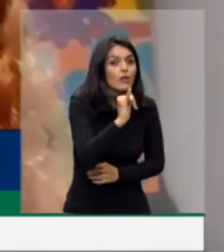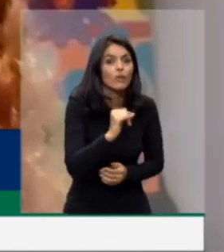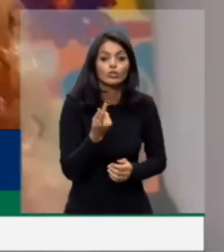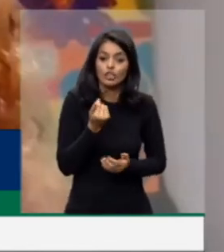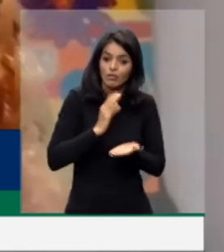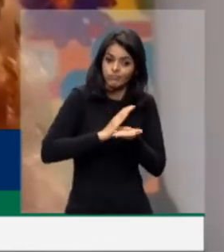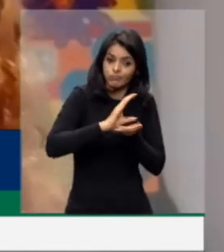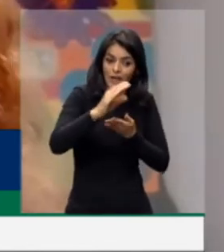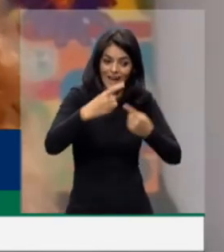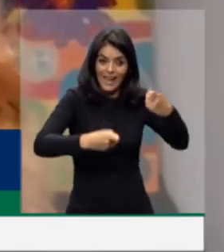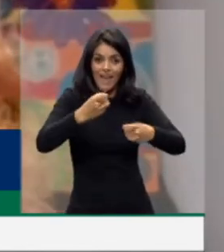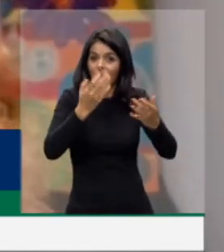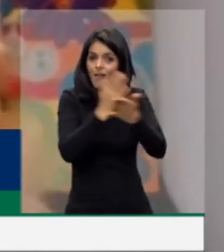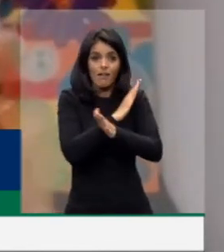BRASILEIRA POR 20 ANOS, ISSO